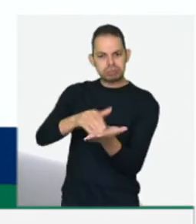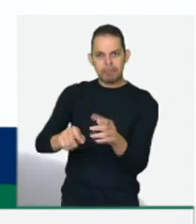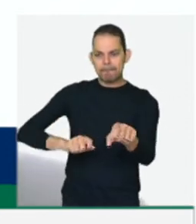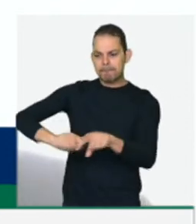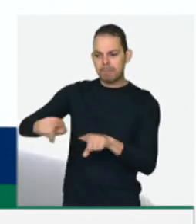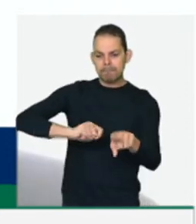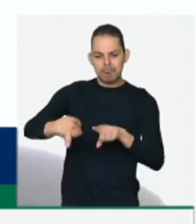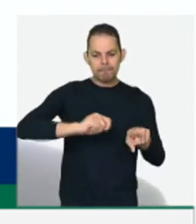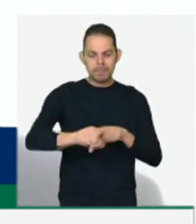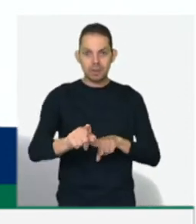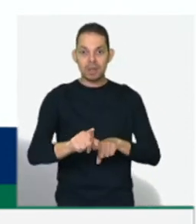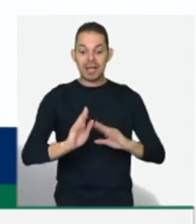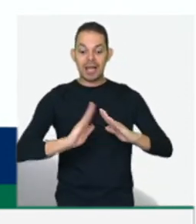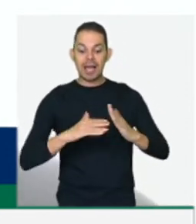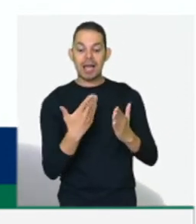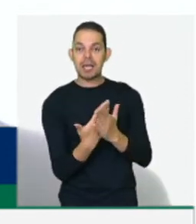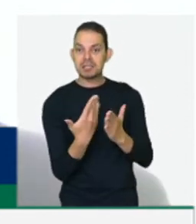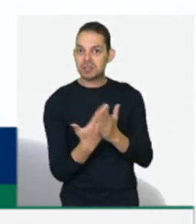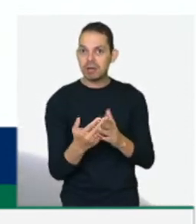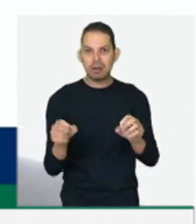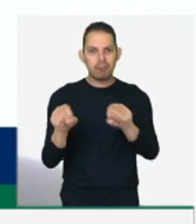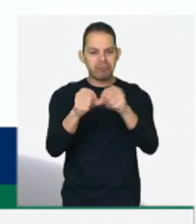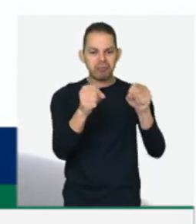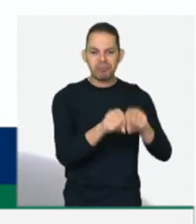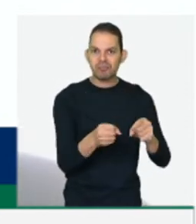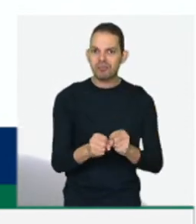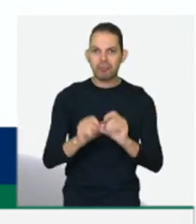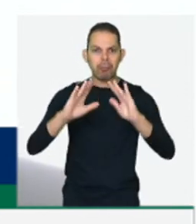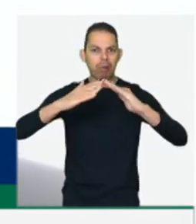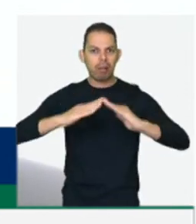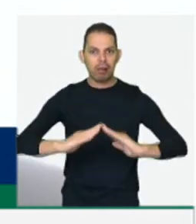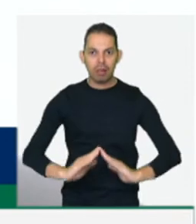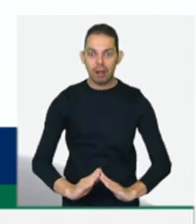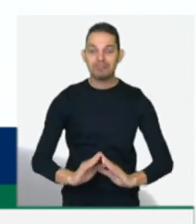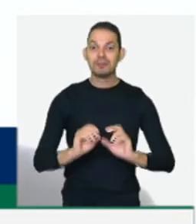ESCOLINHA DO CERRADO ESTÁ SENDO DESTRUÍDA E DERRUBADA COM A POSSIBILIDADE DE TER PESSOAS FERIDAS QUE ESTÃO LÁ NA RESISTÊNCIA PARA POSSIBILITAR ESSE ESPAÇO DAS